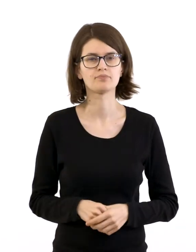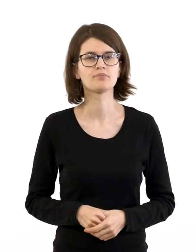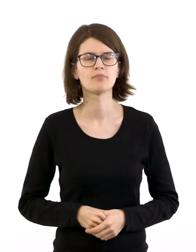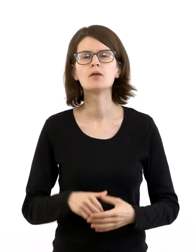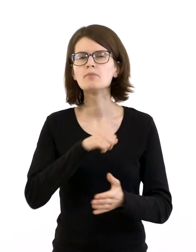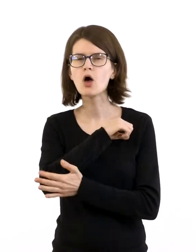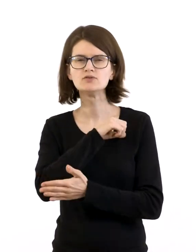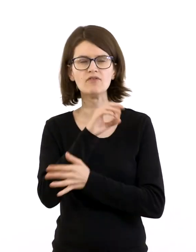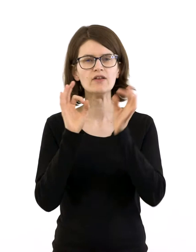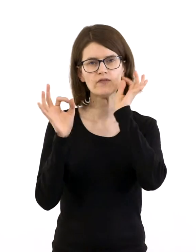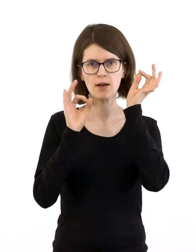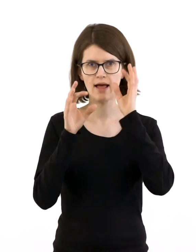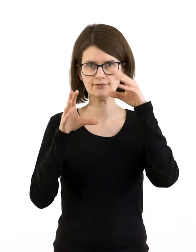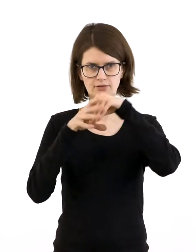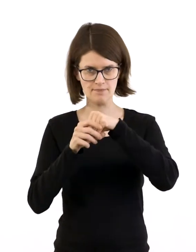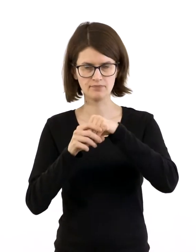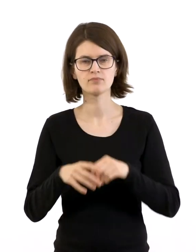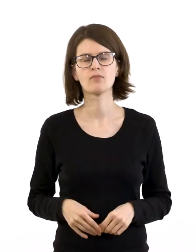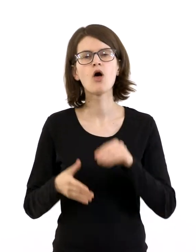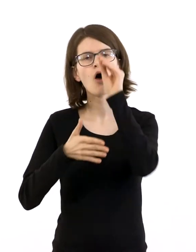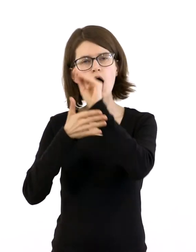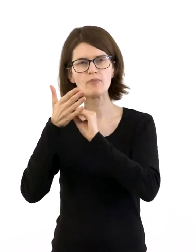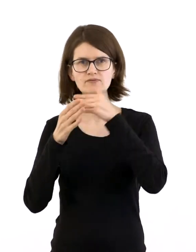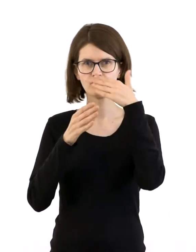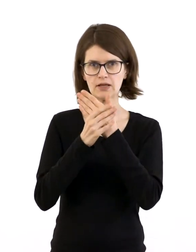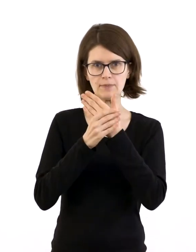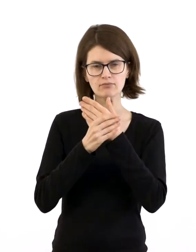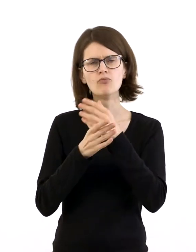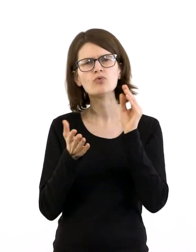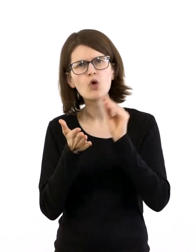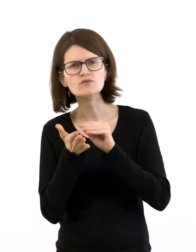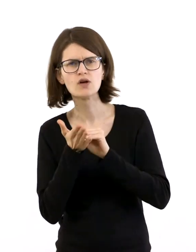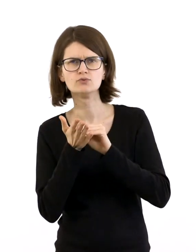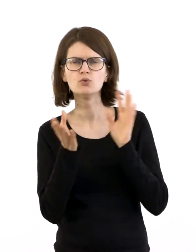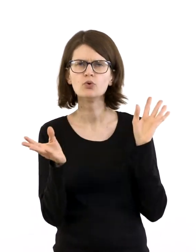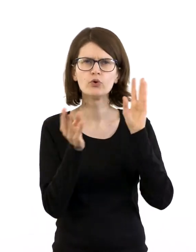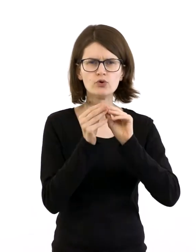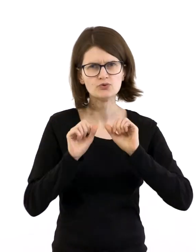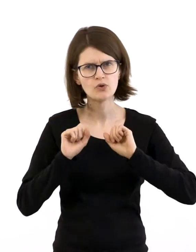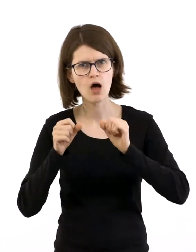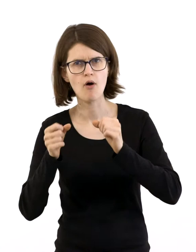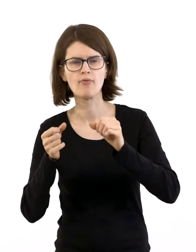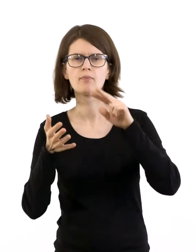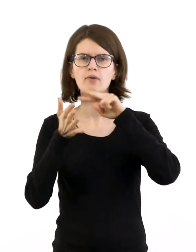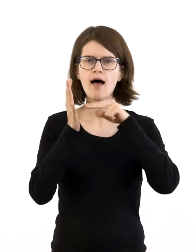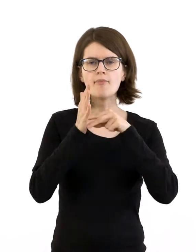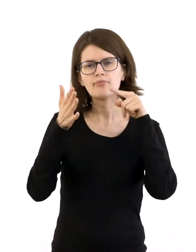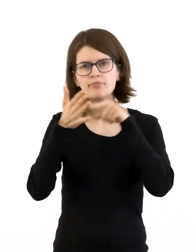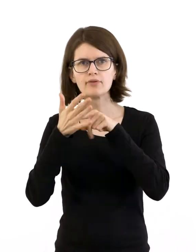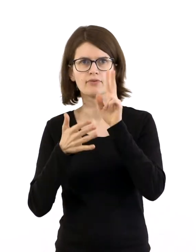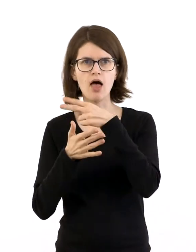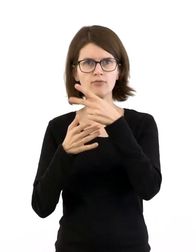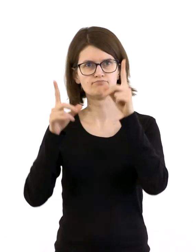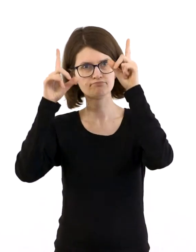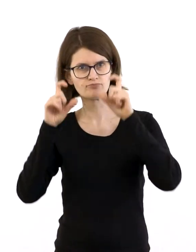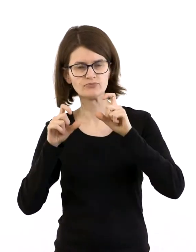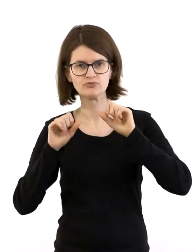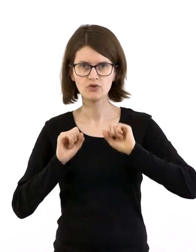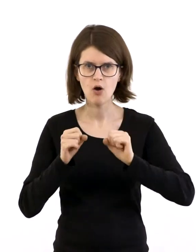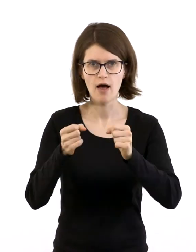opis podmiotu: doświadczenie, dotychczasowe działania, planowana data rozpoczęcia działalności,